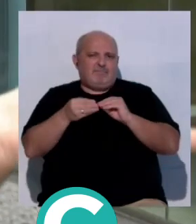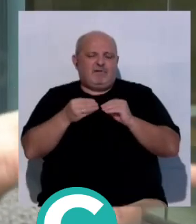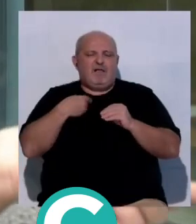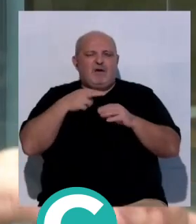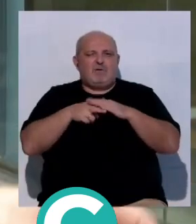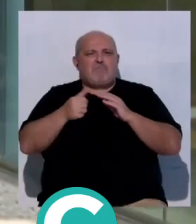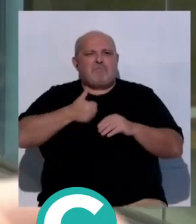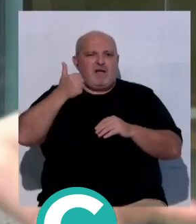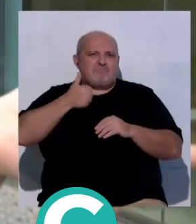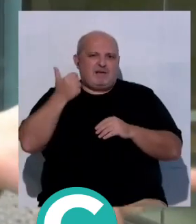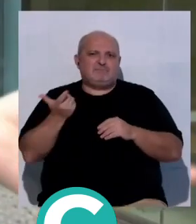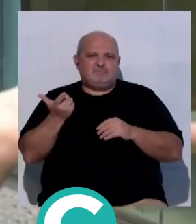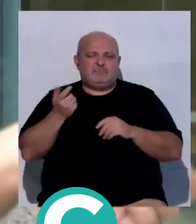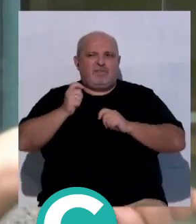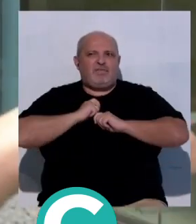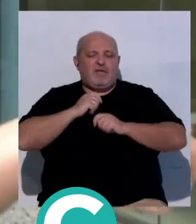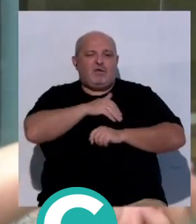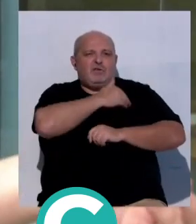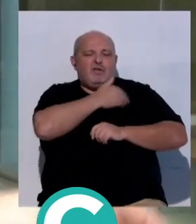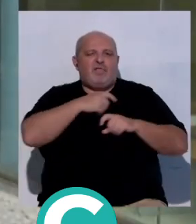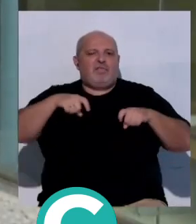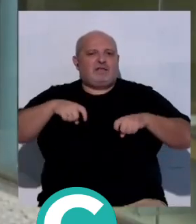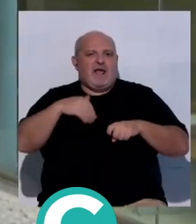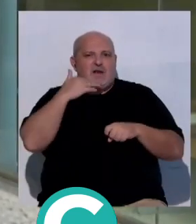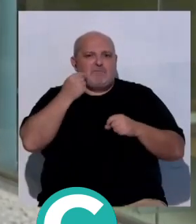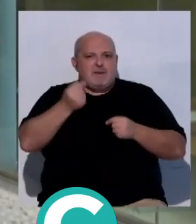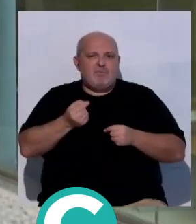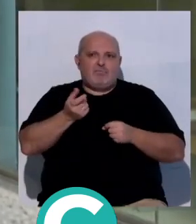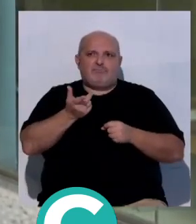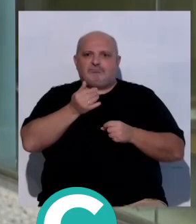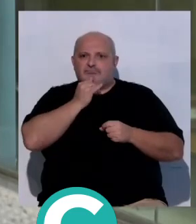personalmente algo para que nuestros estudiantes podamos descansar tomar algo y sobre todo que las